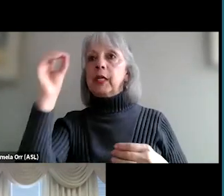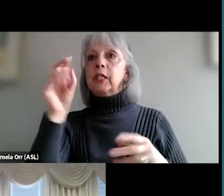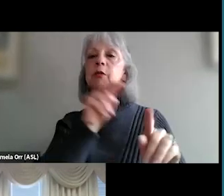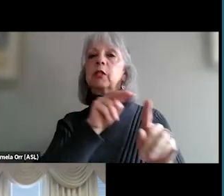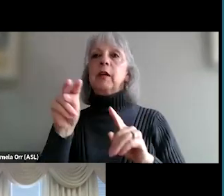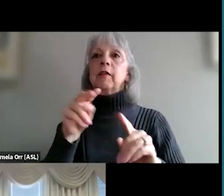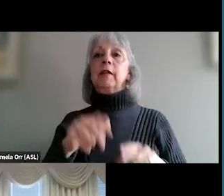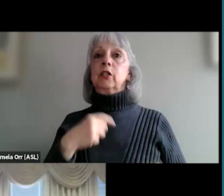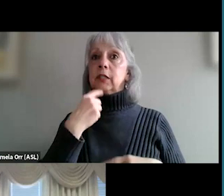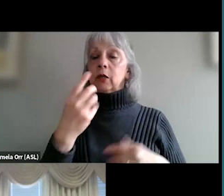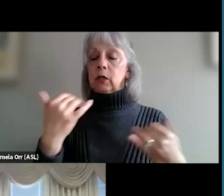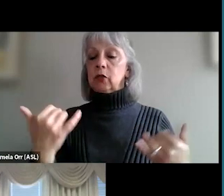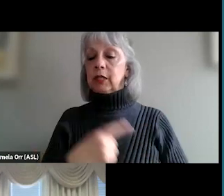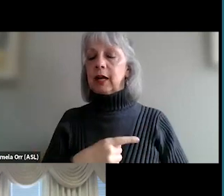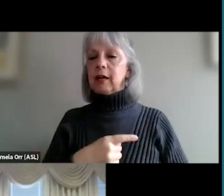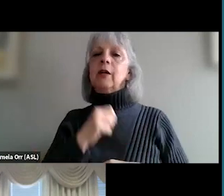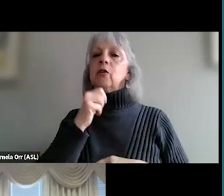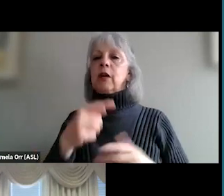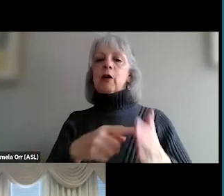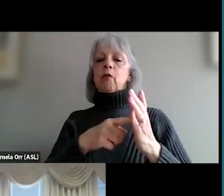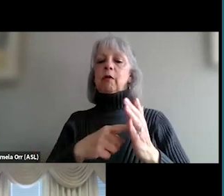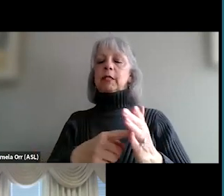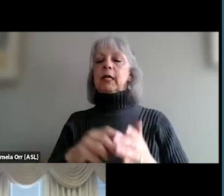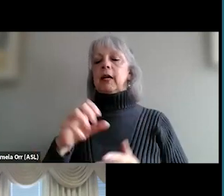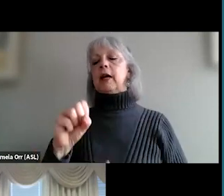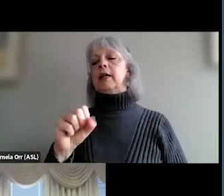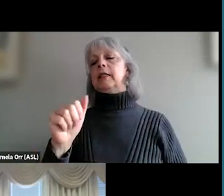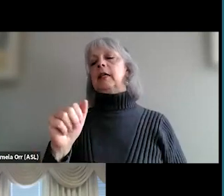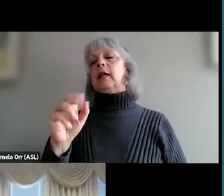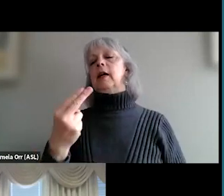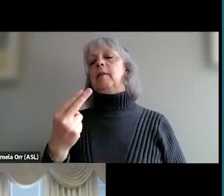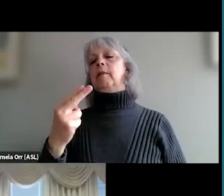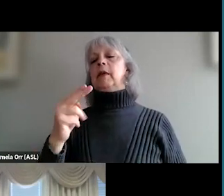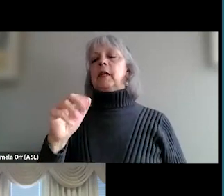no son necesariamente los de la SAMHSA o el HHS. Siguiente diapositiva.